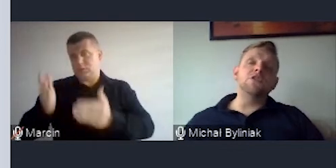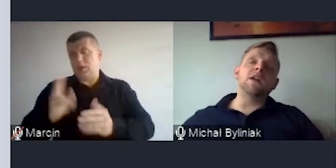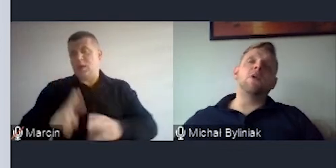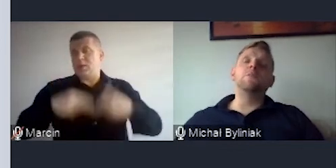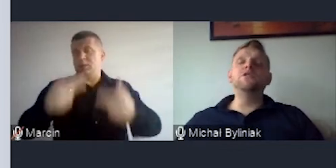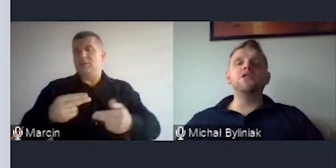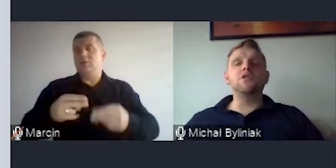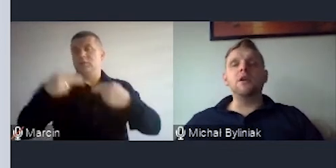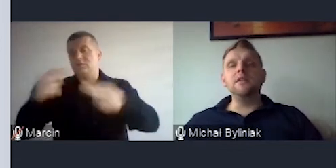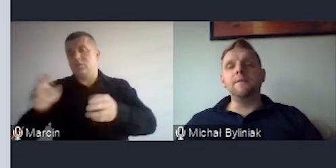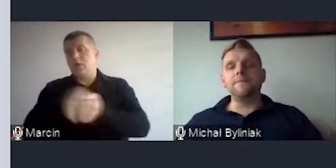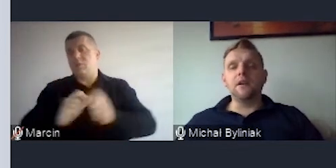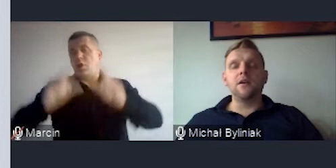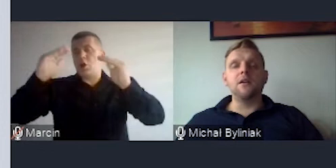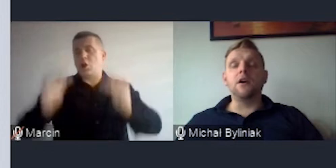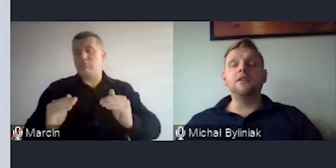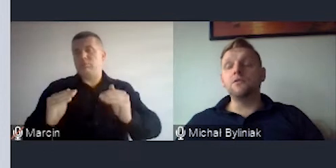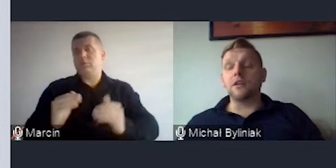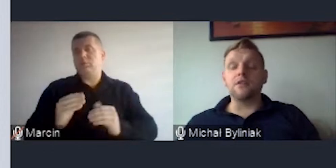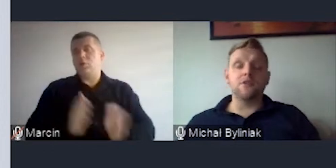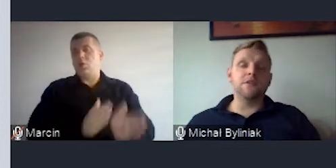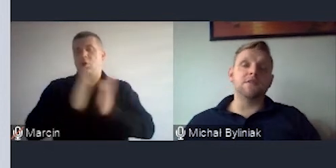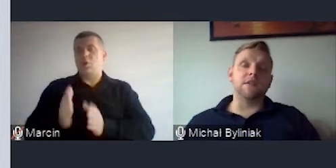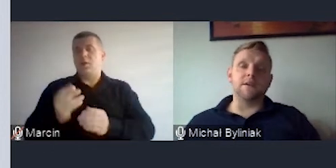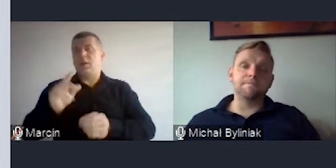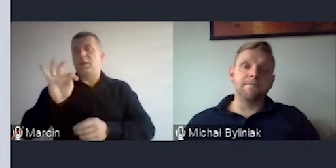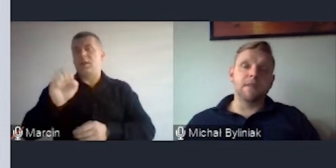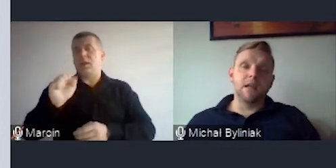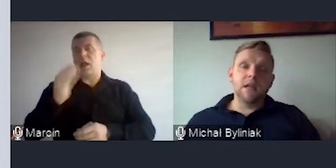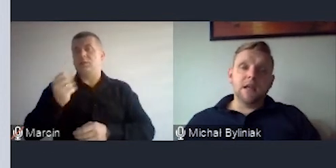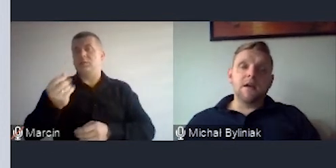albo obniżyć kolejną transzę dofinansowania.